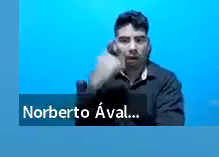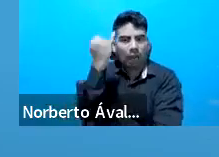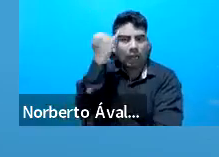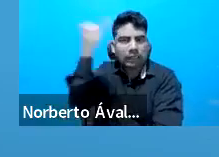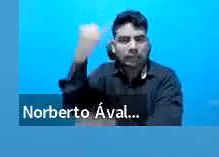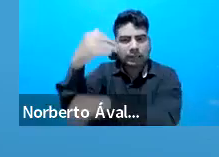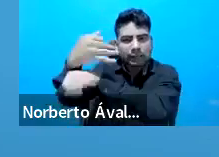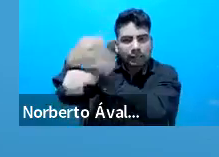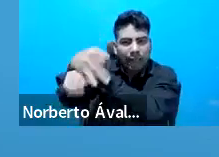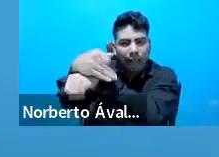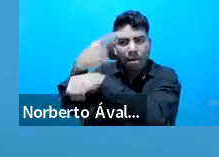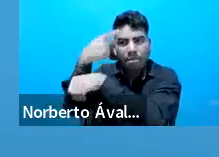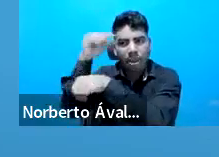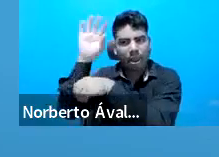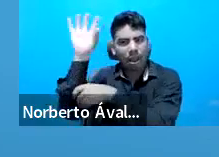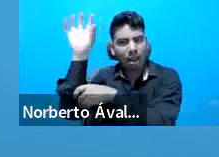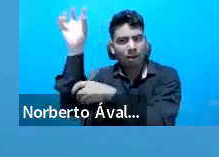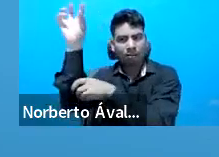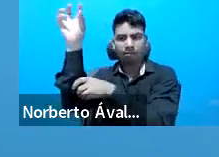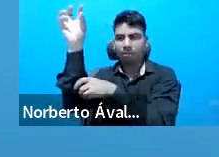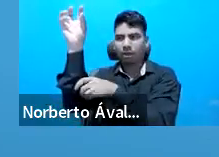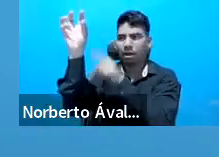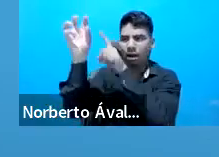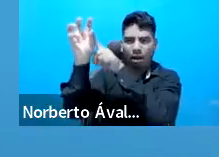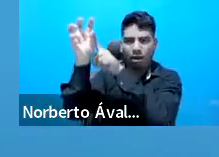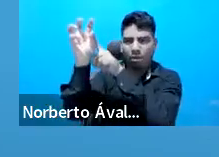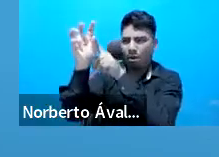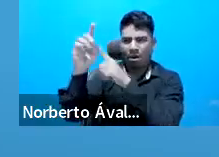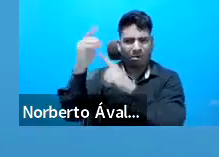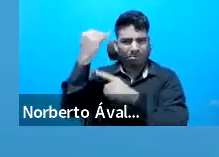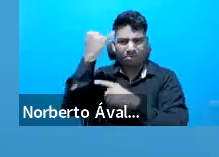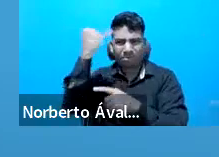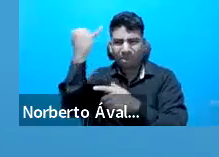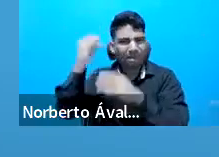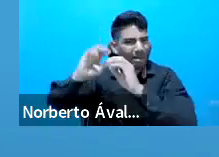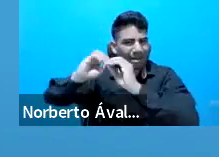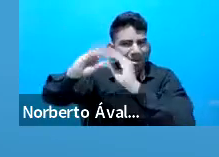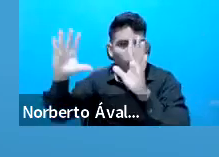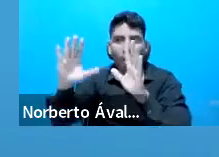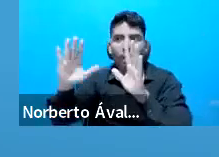decir. decir, que ya no es algo abstracto, sino que también está dotado de Emoción y de